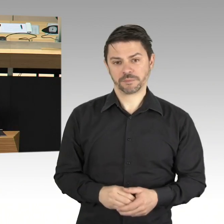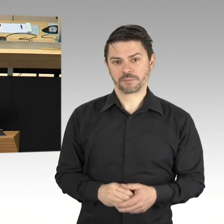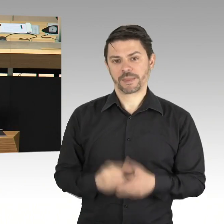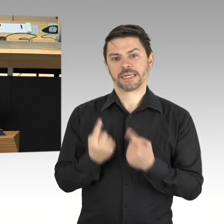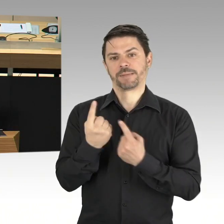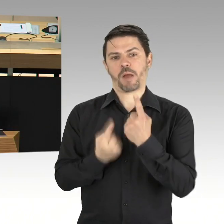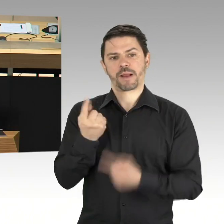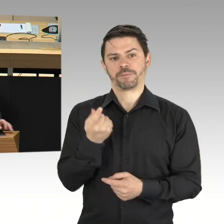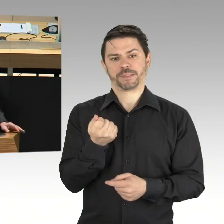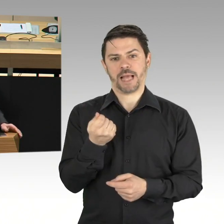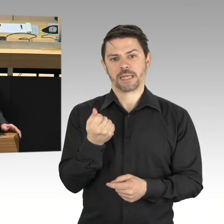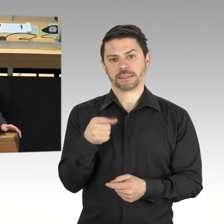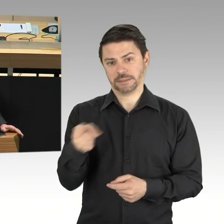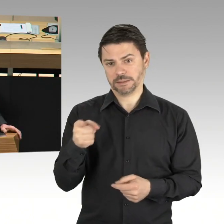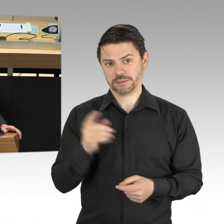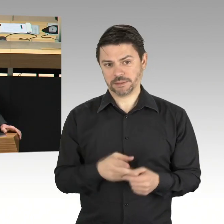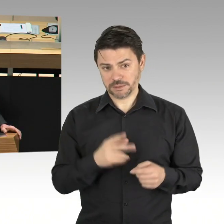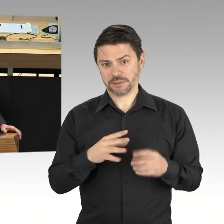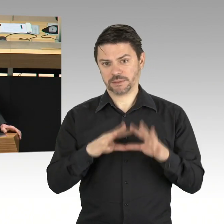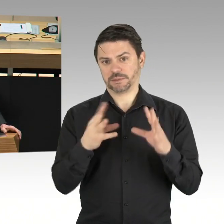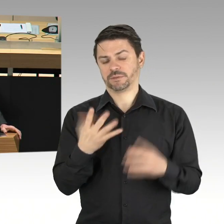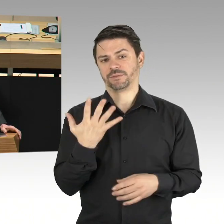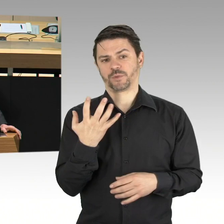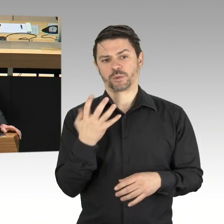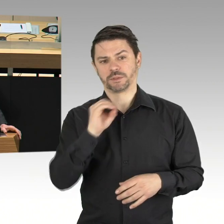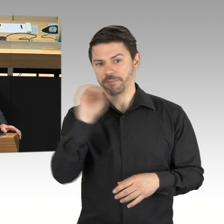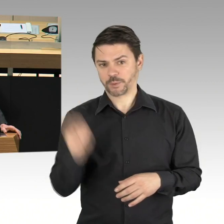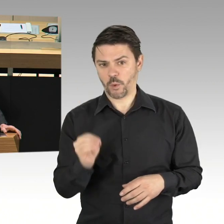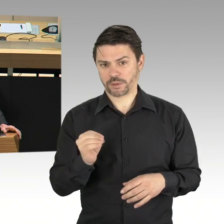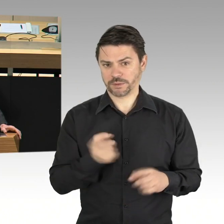denn was bedeutet diese Entkopplung von Einkommen,